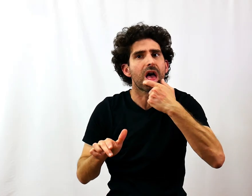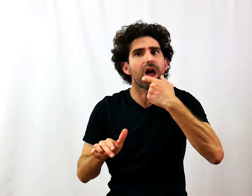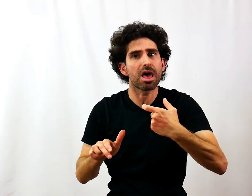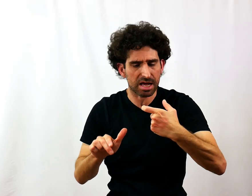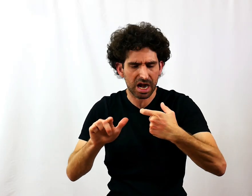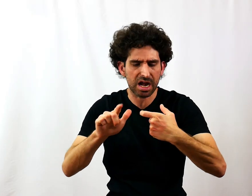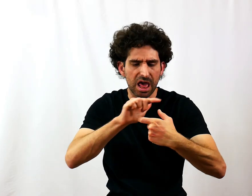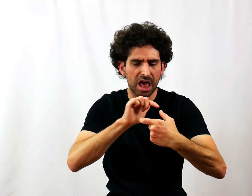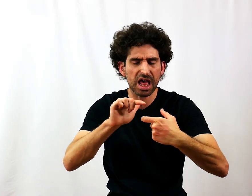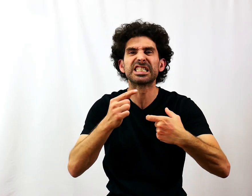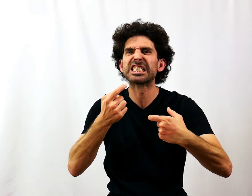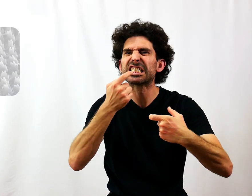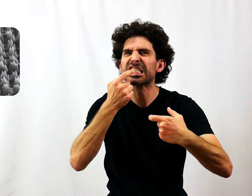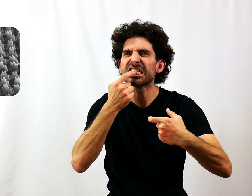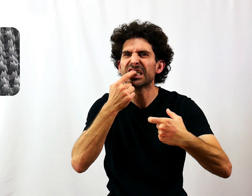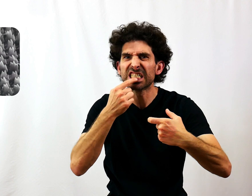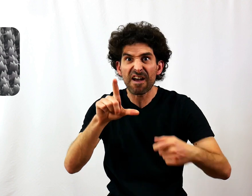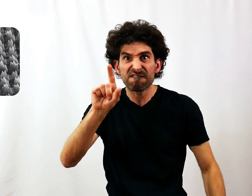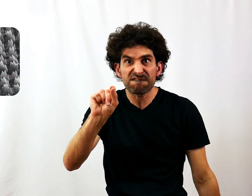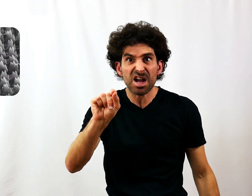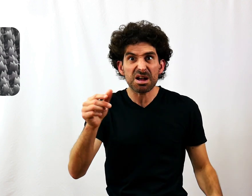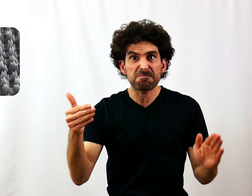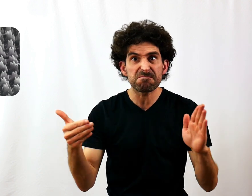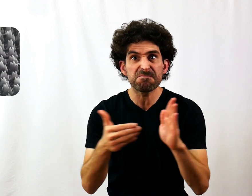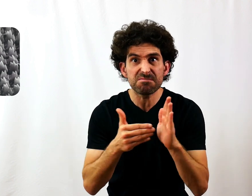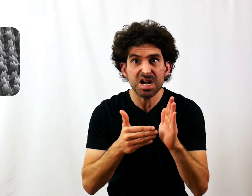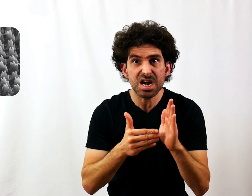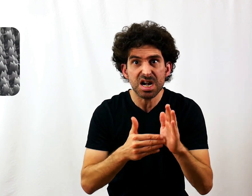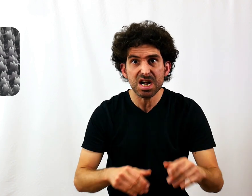Sur la langue se trouvent 20.000 dents !